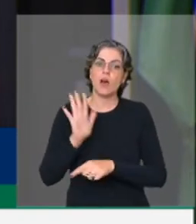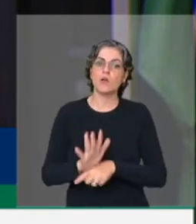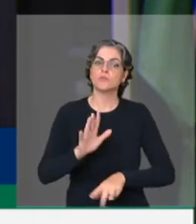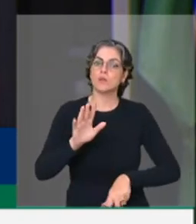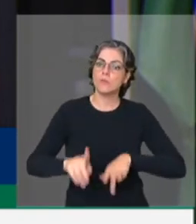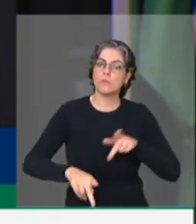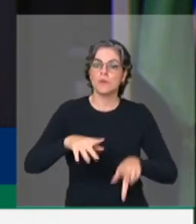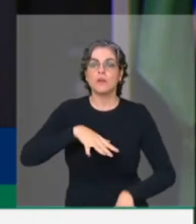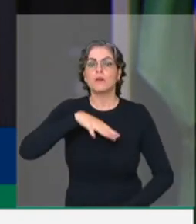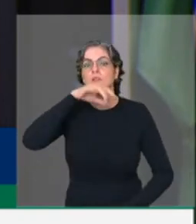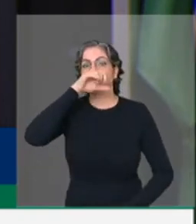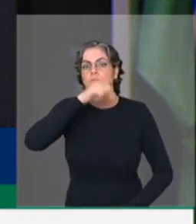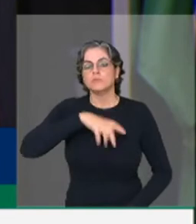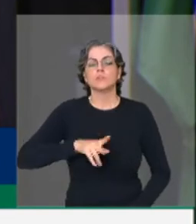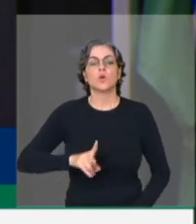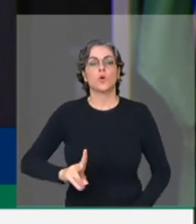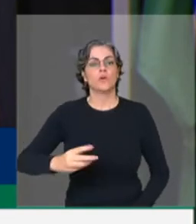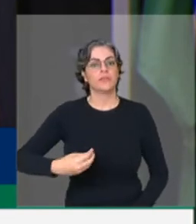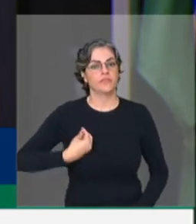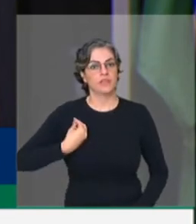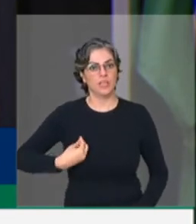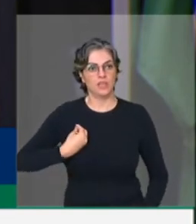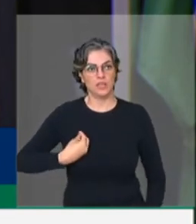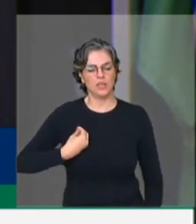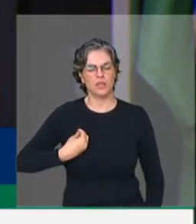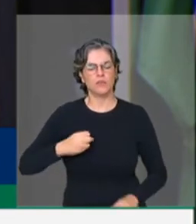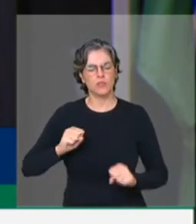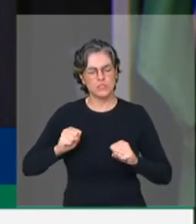BRASILEIRAS A RESPIRAR E CONTINUAREM VIVOS. NUM ESFORÇO DO MINISTÉRIO DA